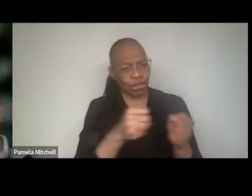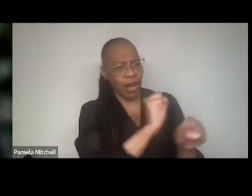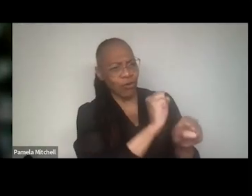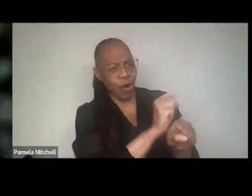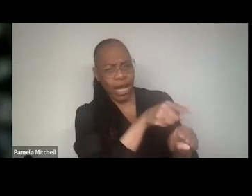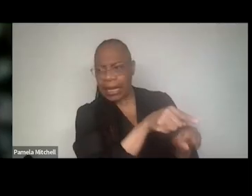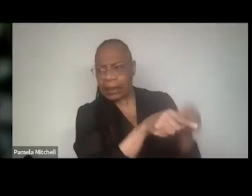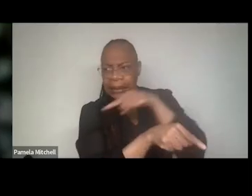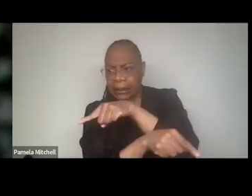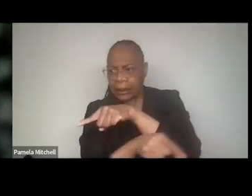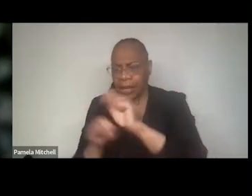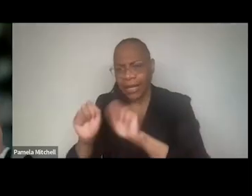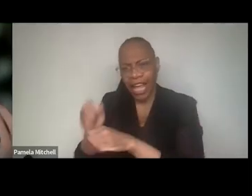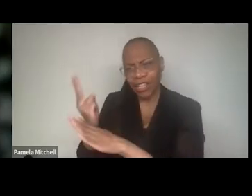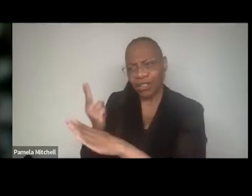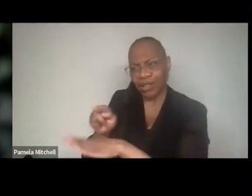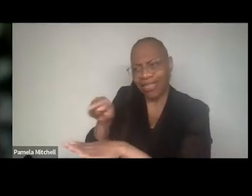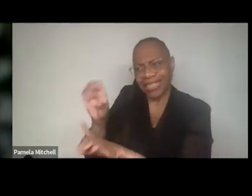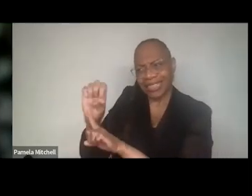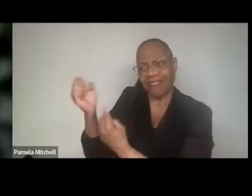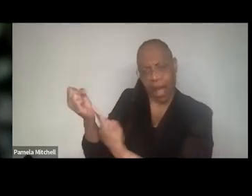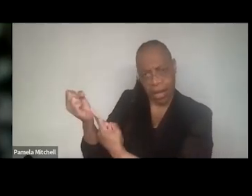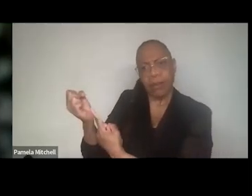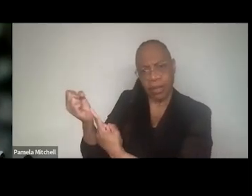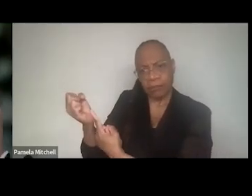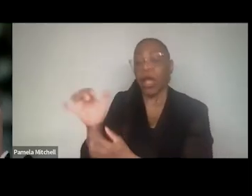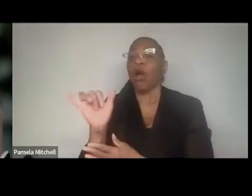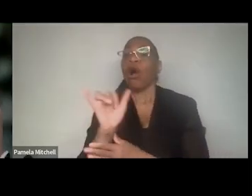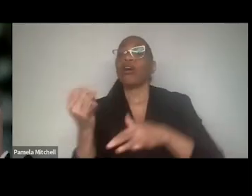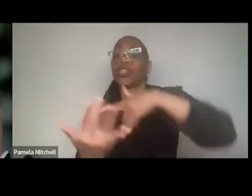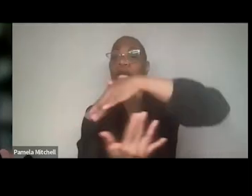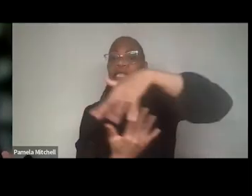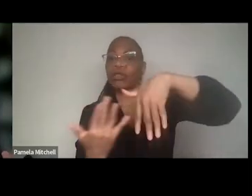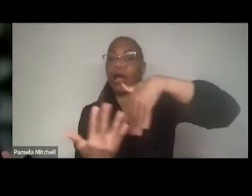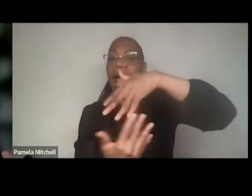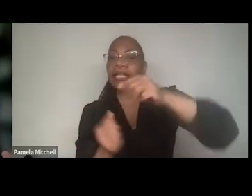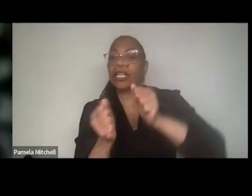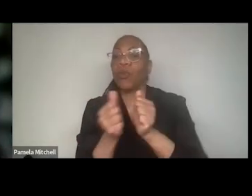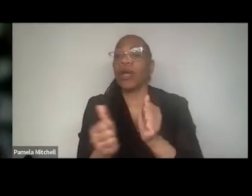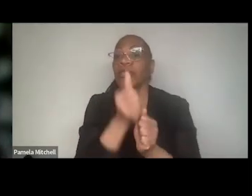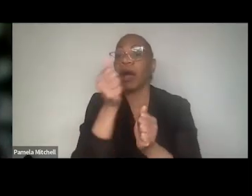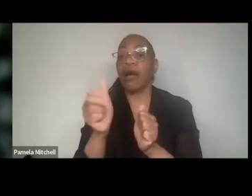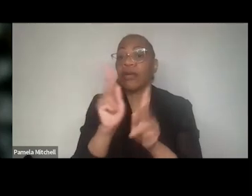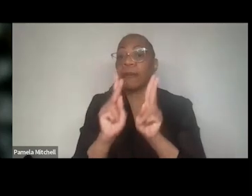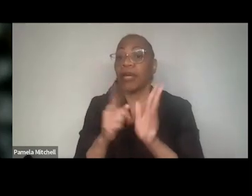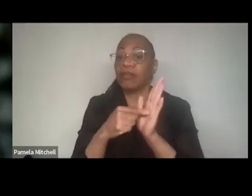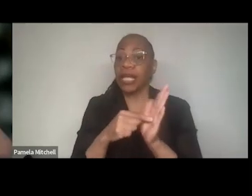Necesitan que alguien haga esa conexión por ellos. Interactuar con otros, puede haber muchas habilidades interpersonales que son afectadas por una lesión cerebral.